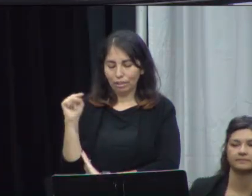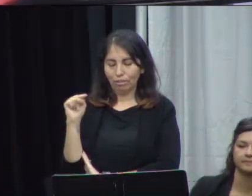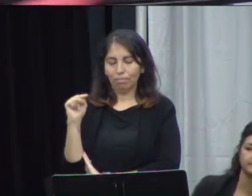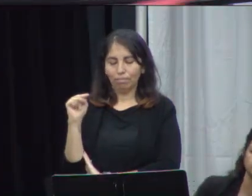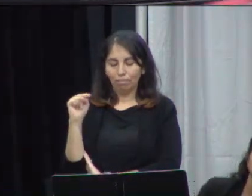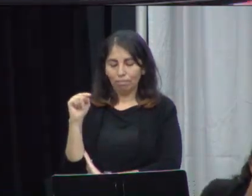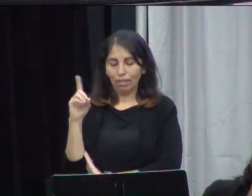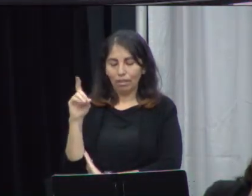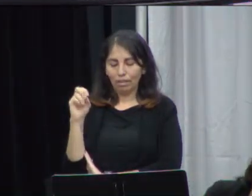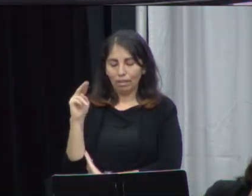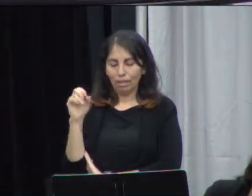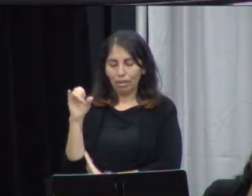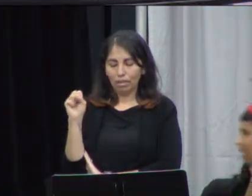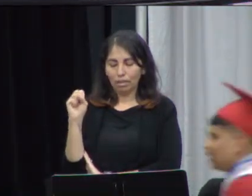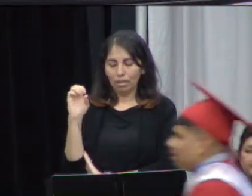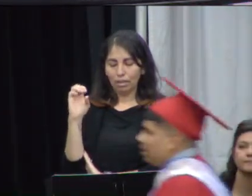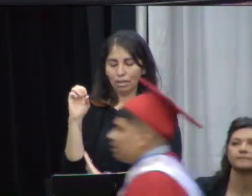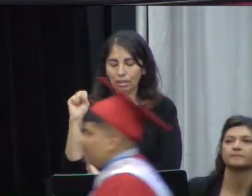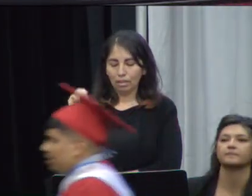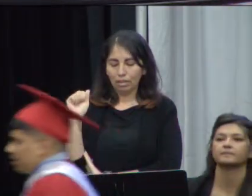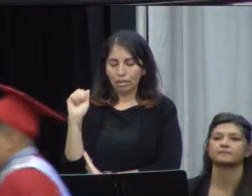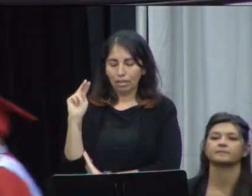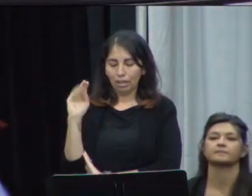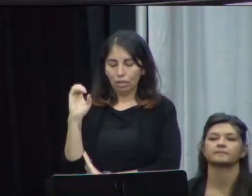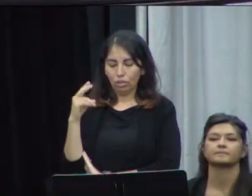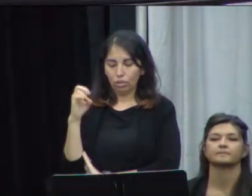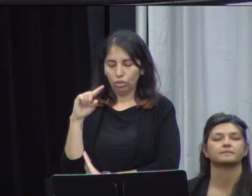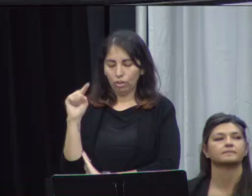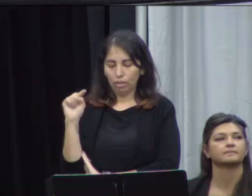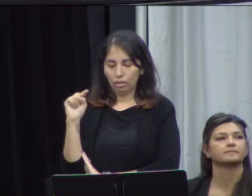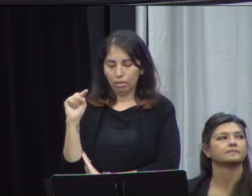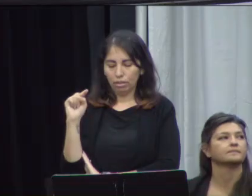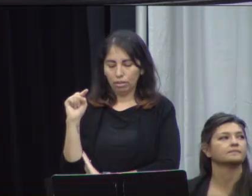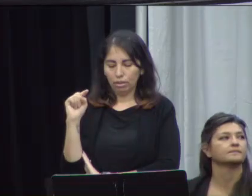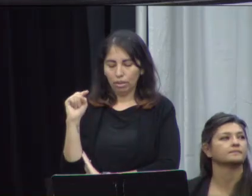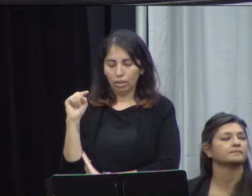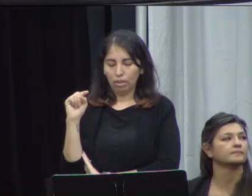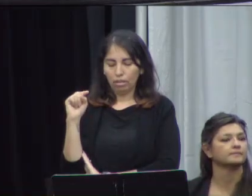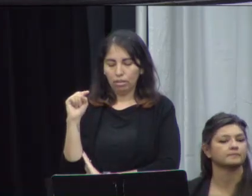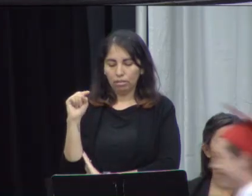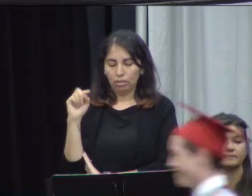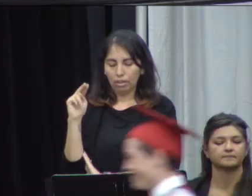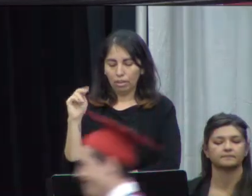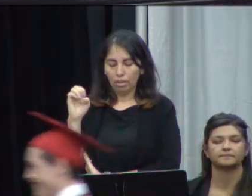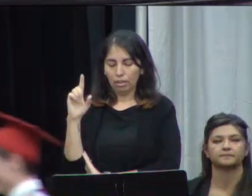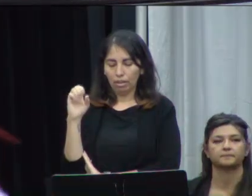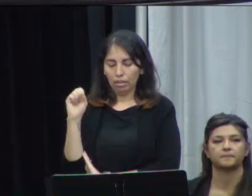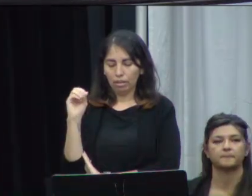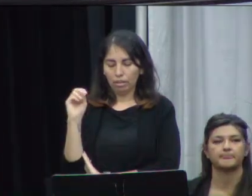Dennis Sanchez. (audience applauds) Nelson Sanchez.